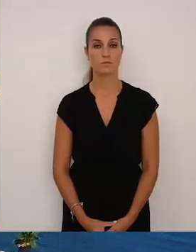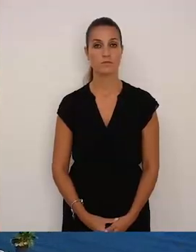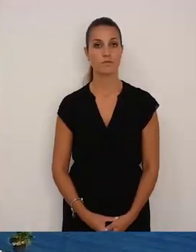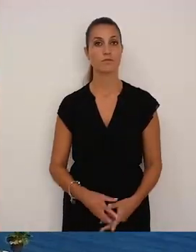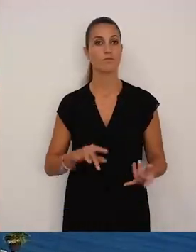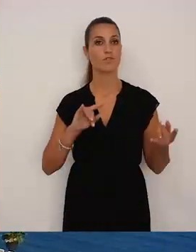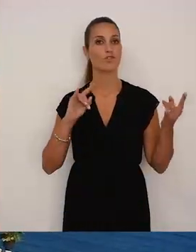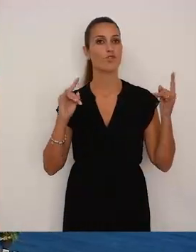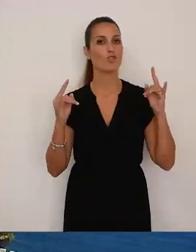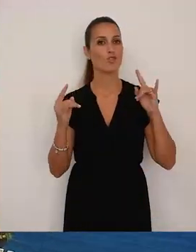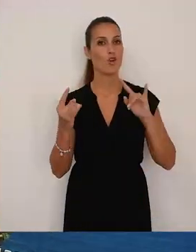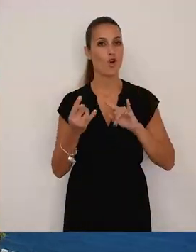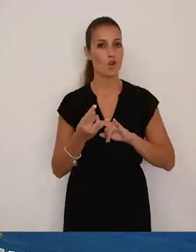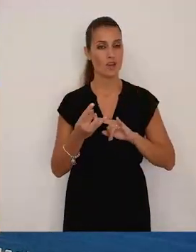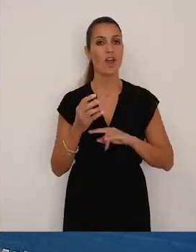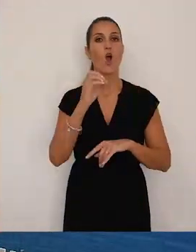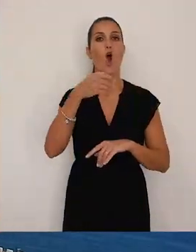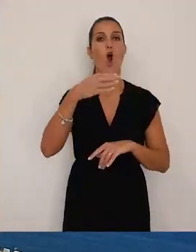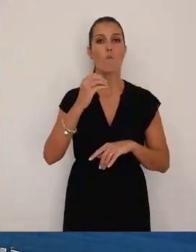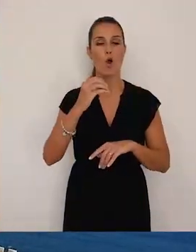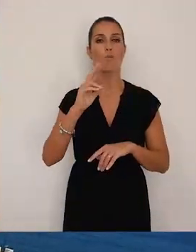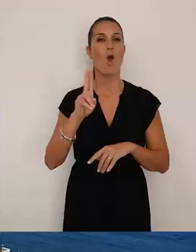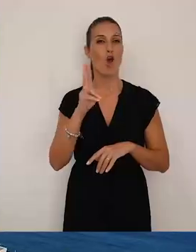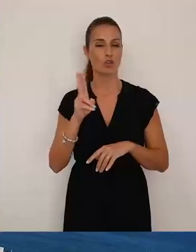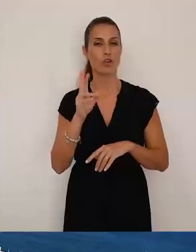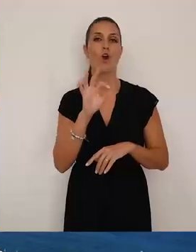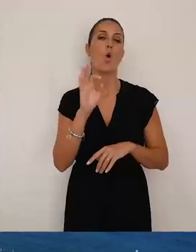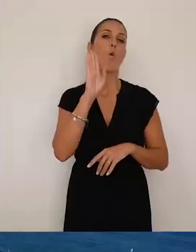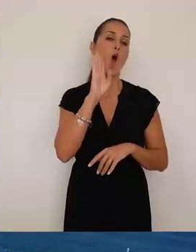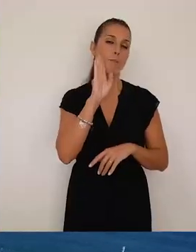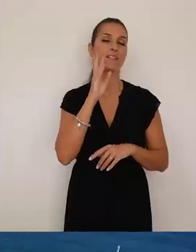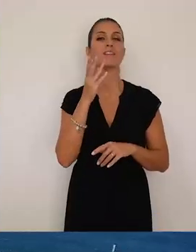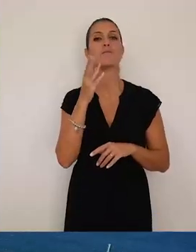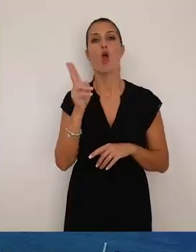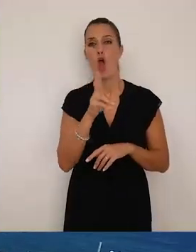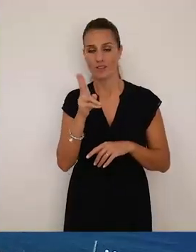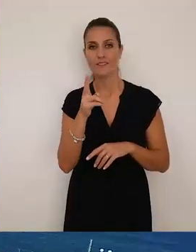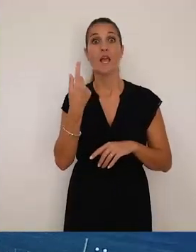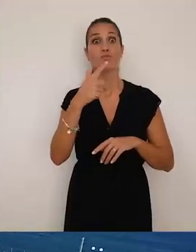Silenziosa e guardinga, la torre dell’Omo Morto, o degli Uomini morti, sovrasta la baia